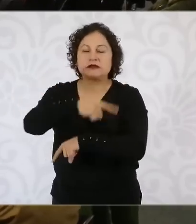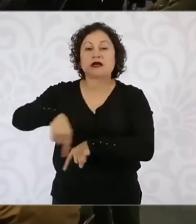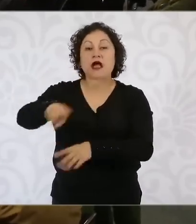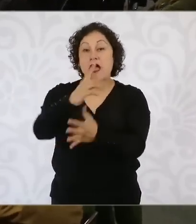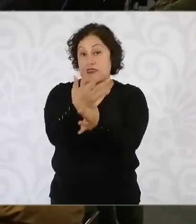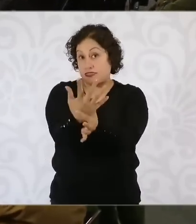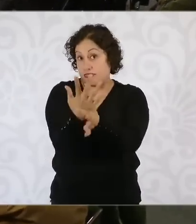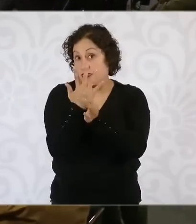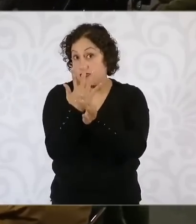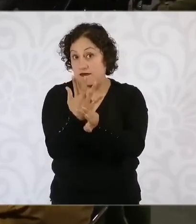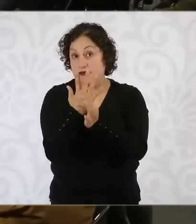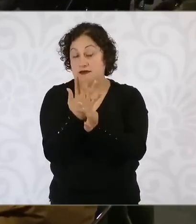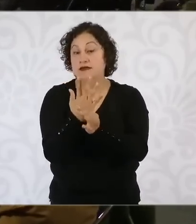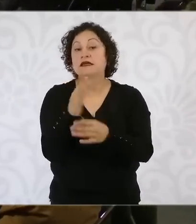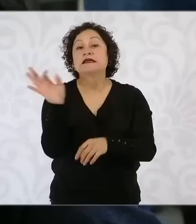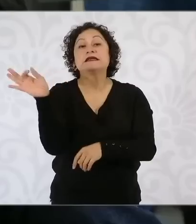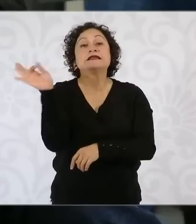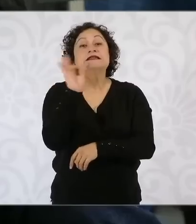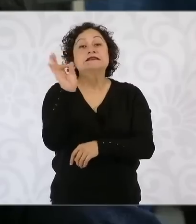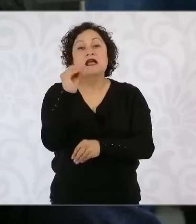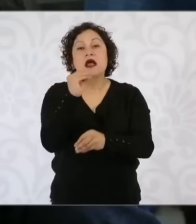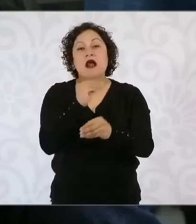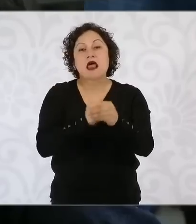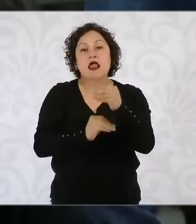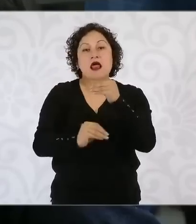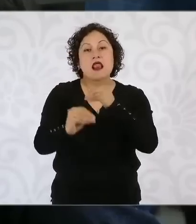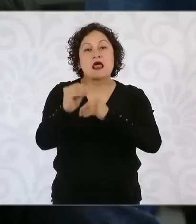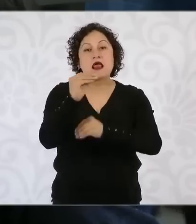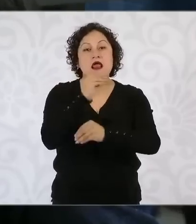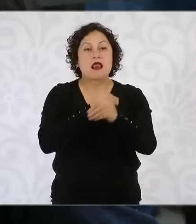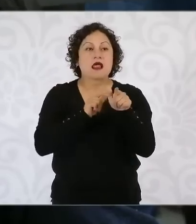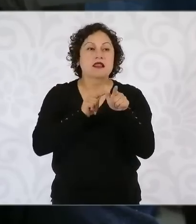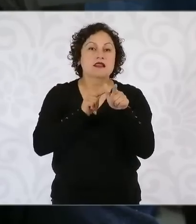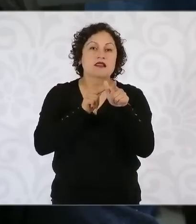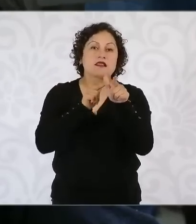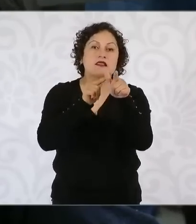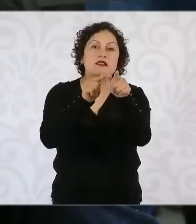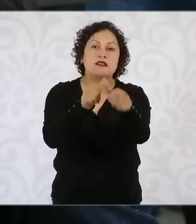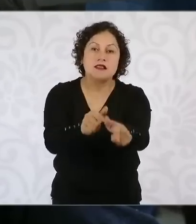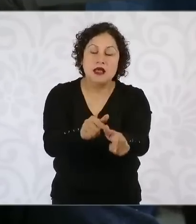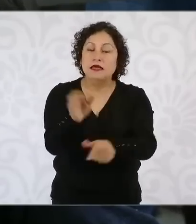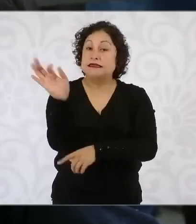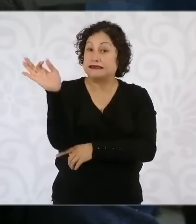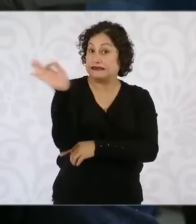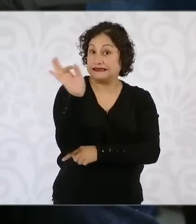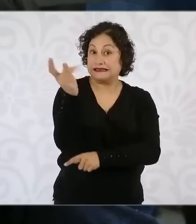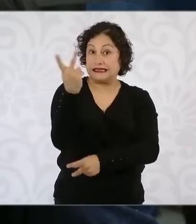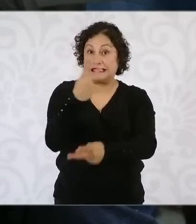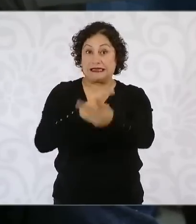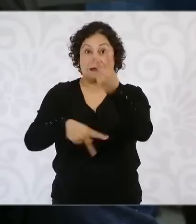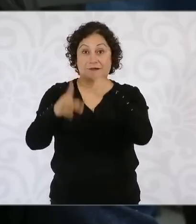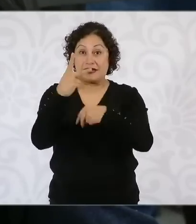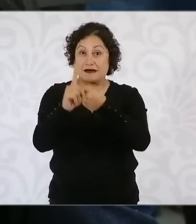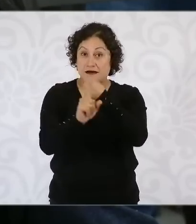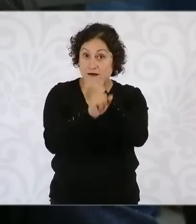pues no solamente a una recesión se menciona de que se llegará a prolongar eh esta parte de la